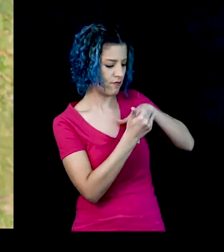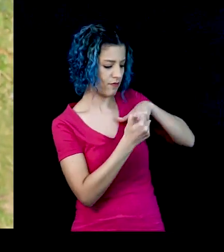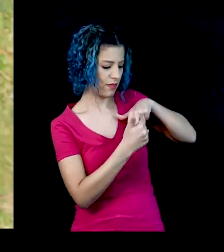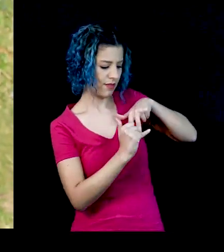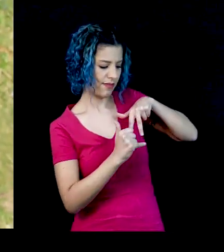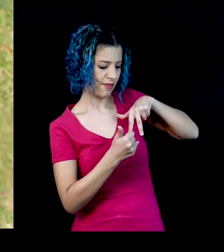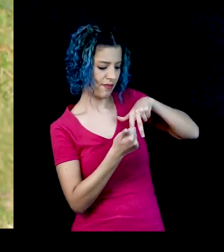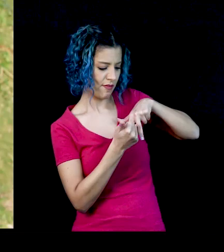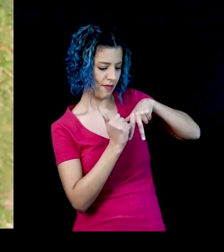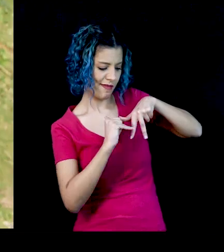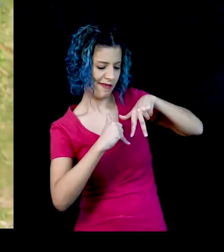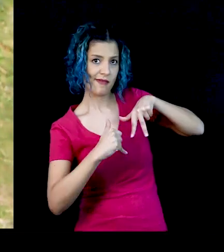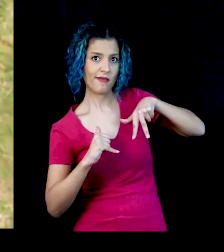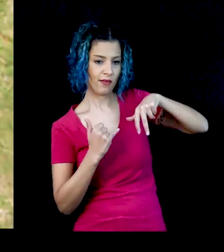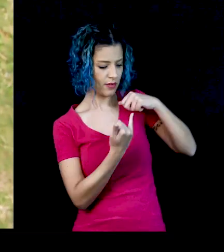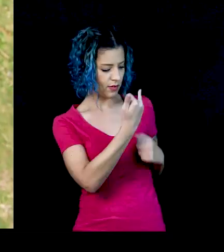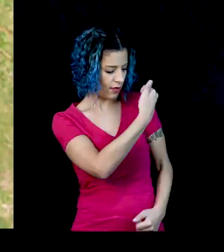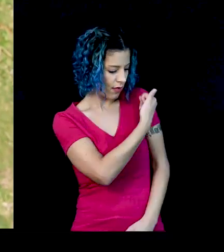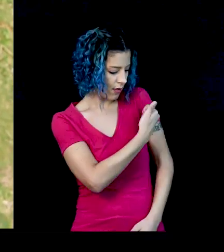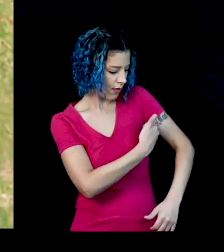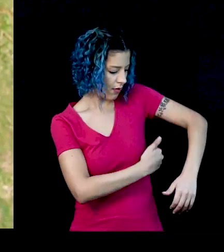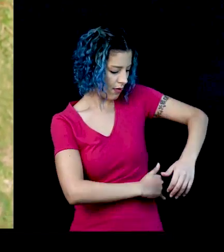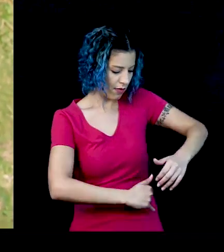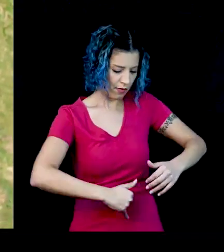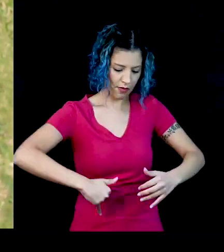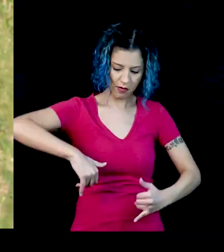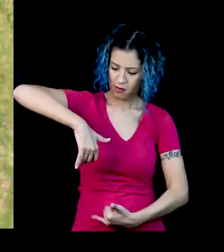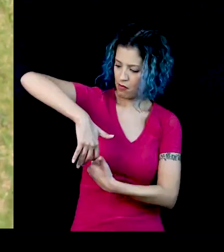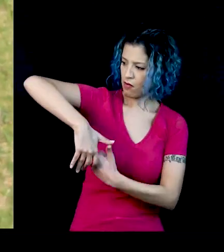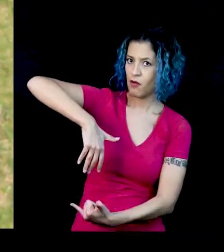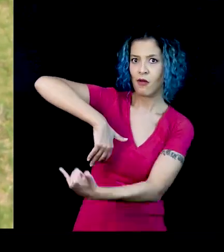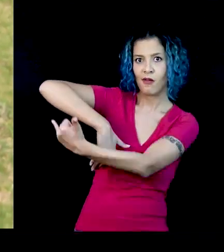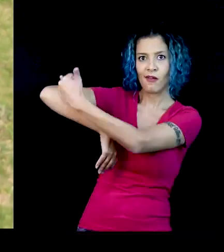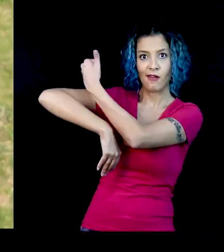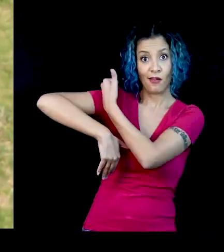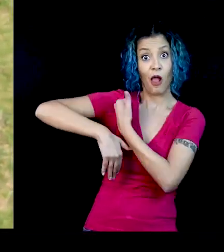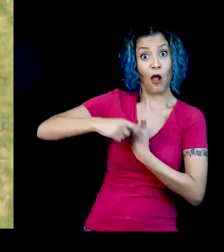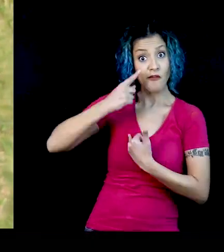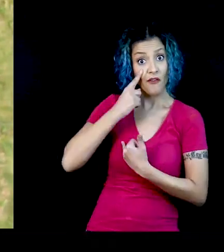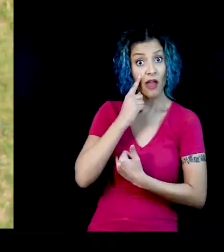você vai contornando o seu corpo, parte por parte.